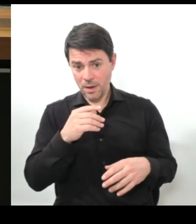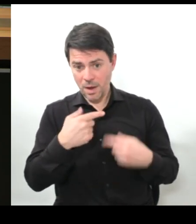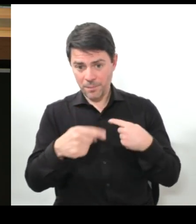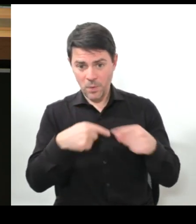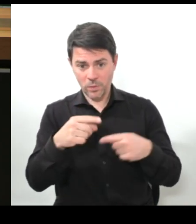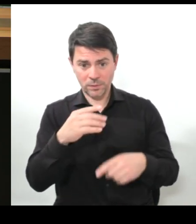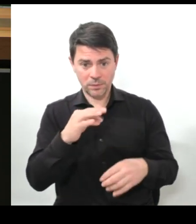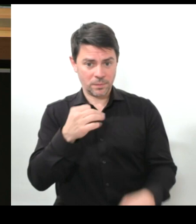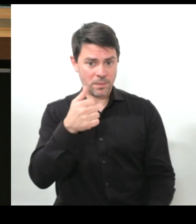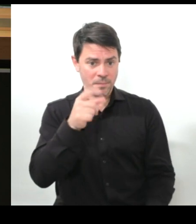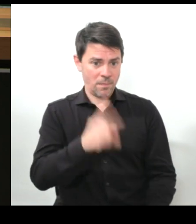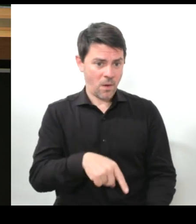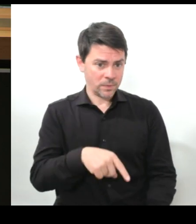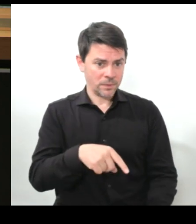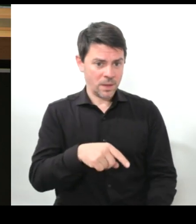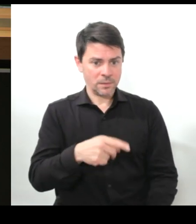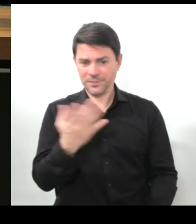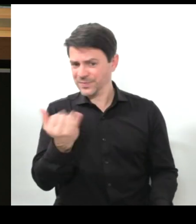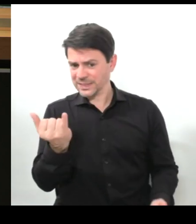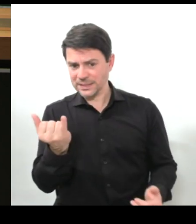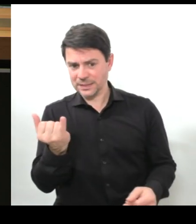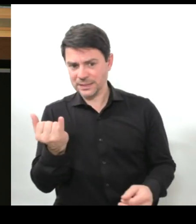als das auch noch zu perpetuieren. Vielen Dank. (Beifall) (Rednerwechsel)